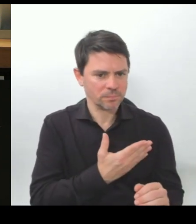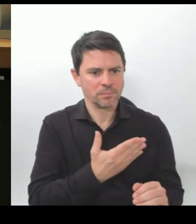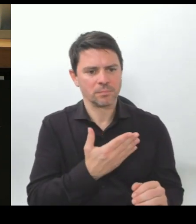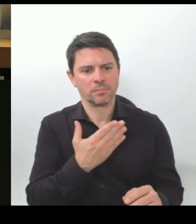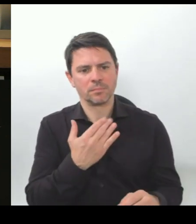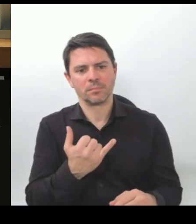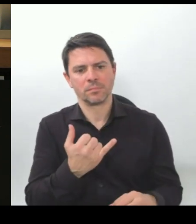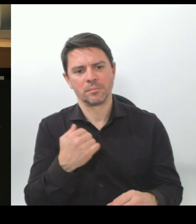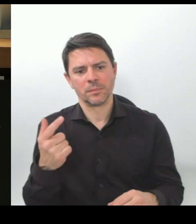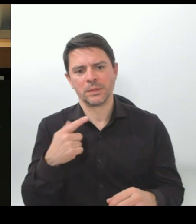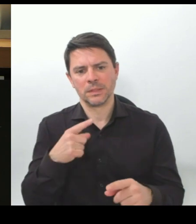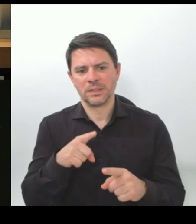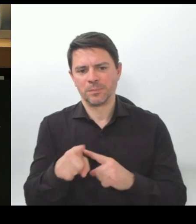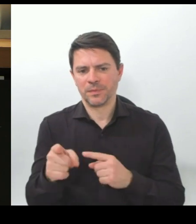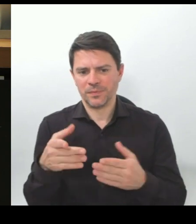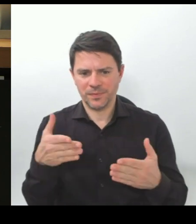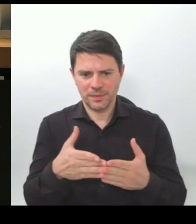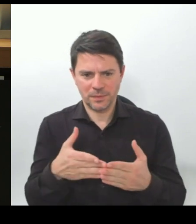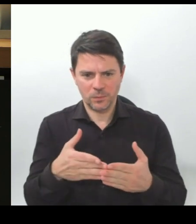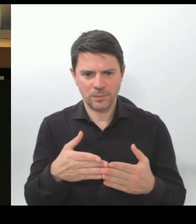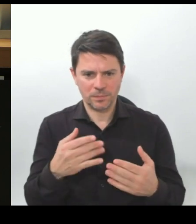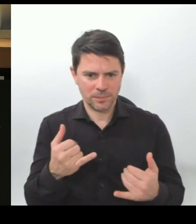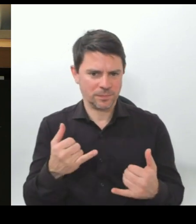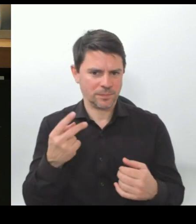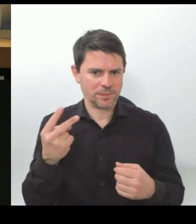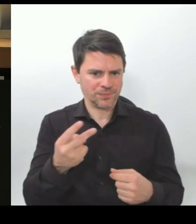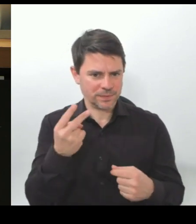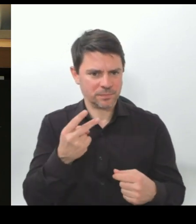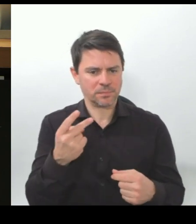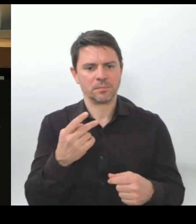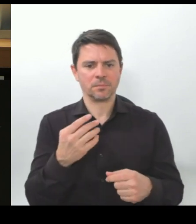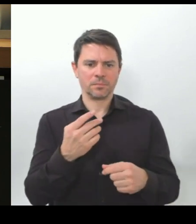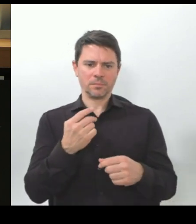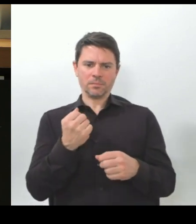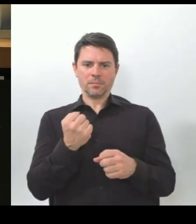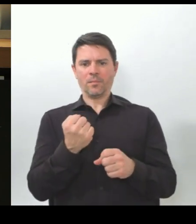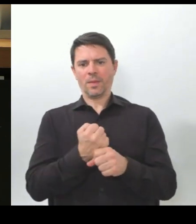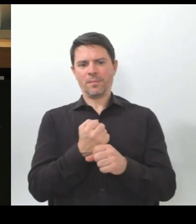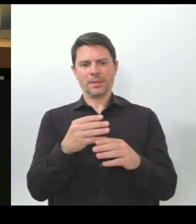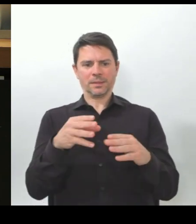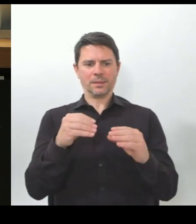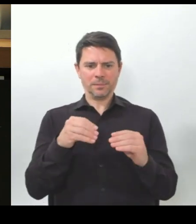Land Berlin gekauften Unternehmens zu schützen. Und daher stimmen wir auf dem Ansinnen grundsätzlich .